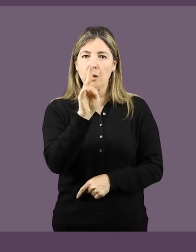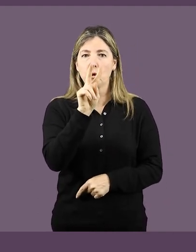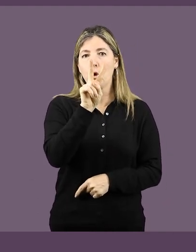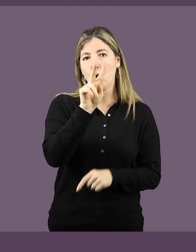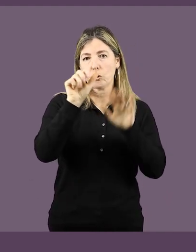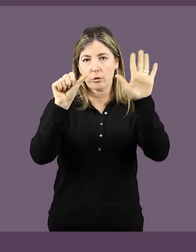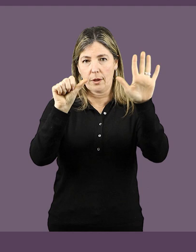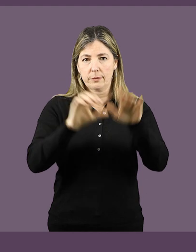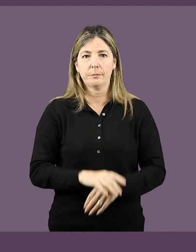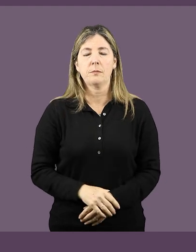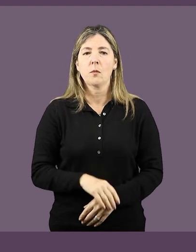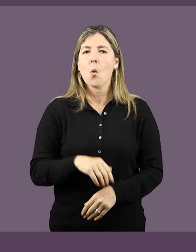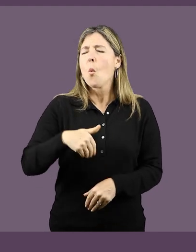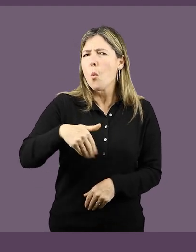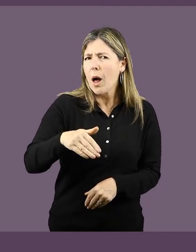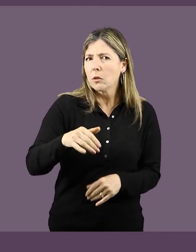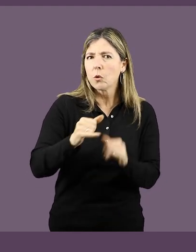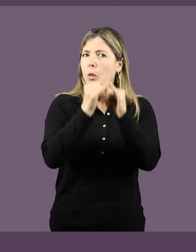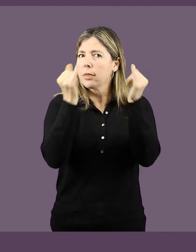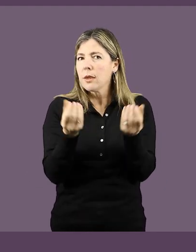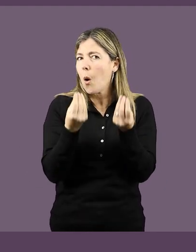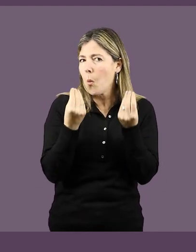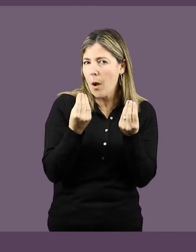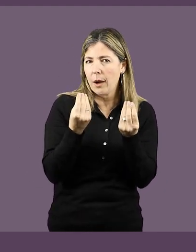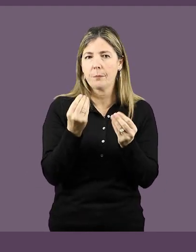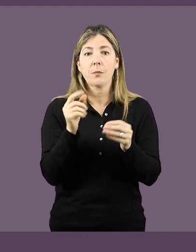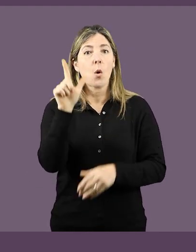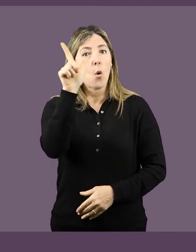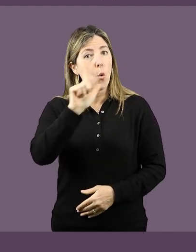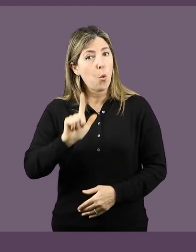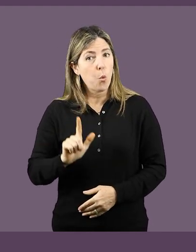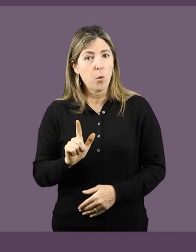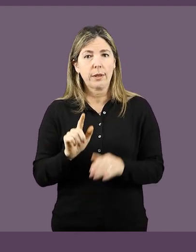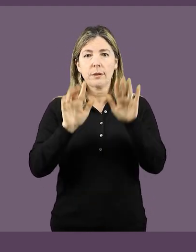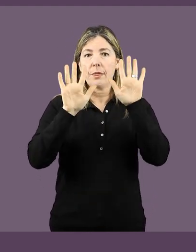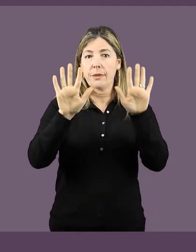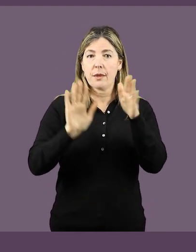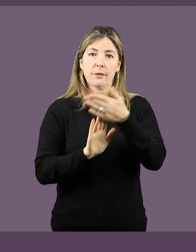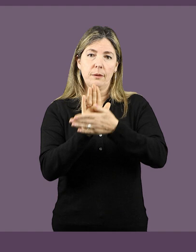ubicado en la calle Soriano n° 1426. ¿Cuándo podemos llamar o ir?